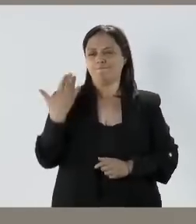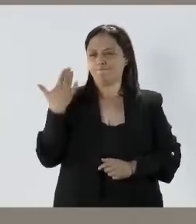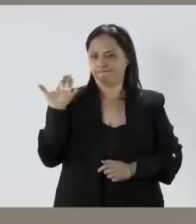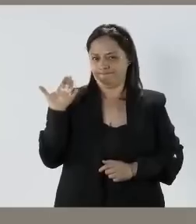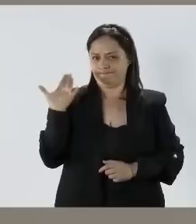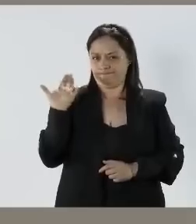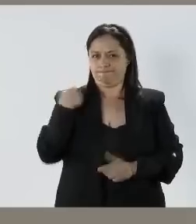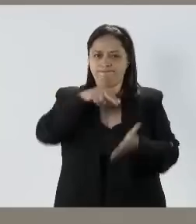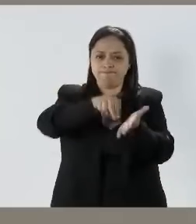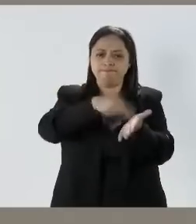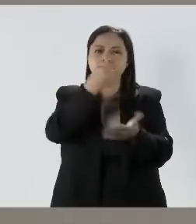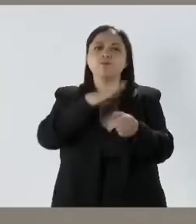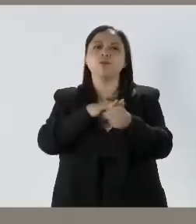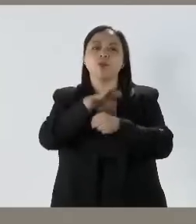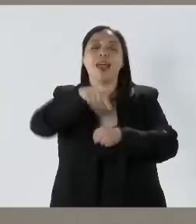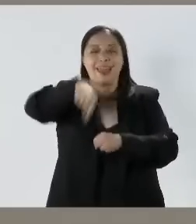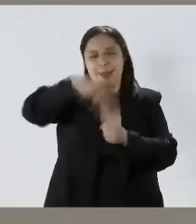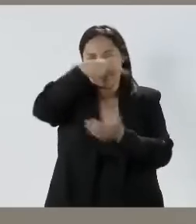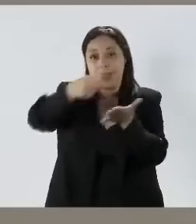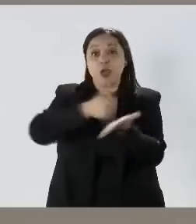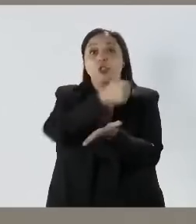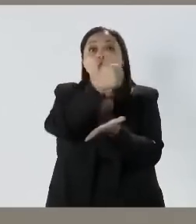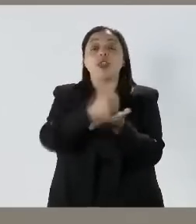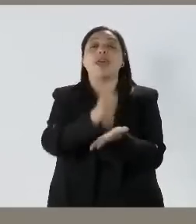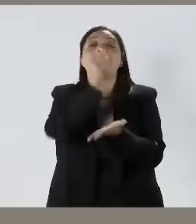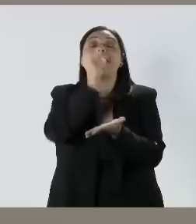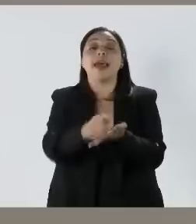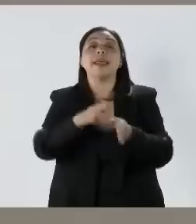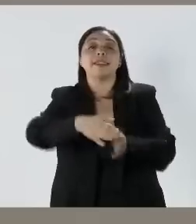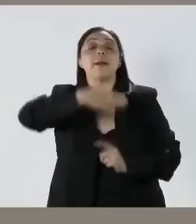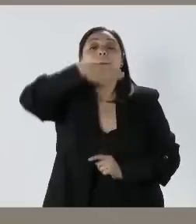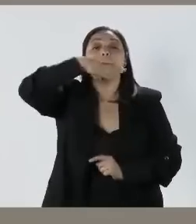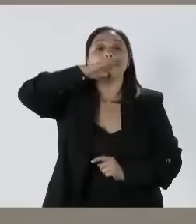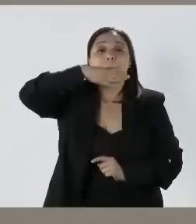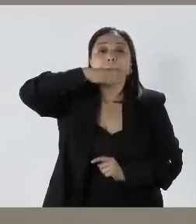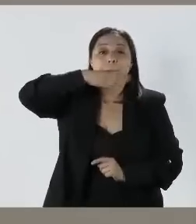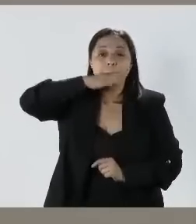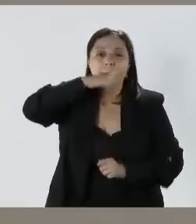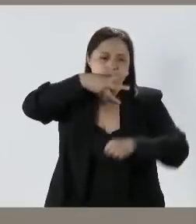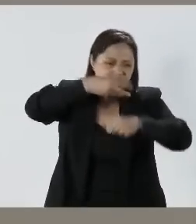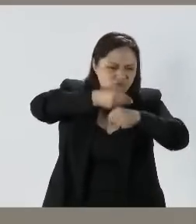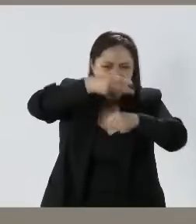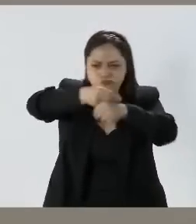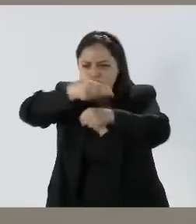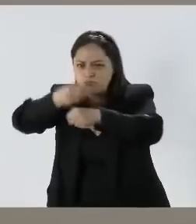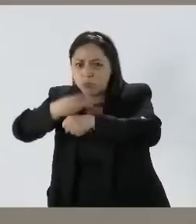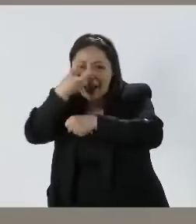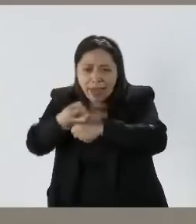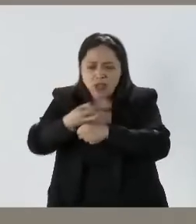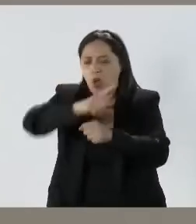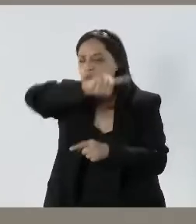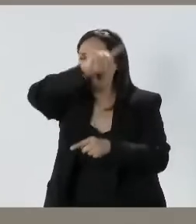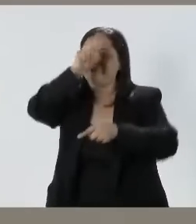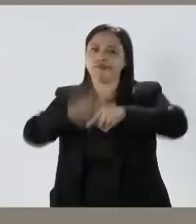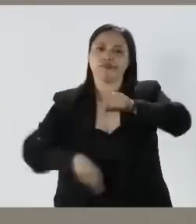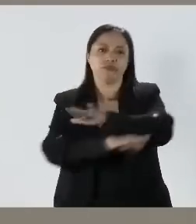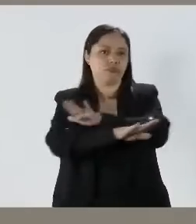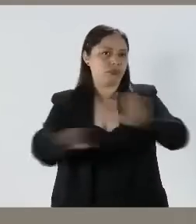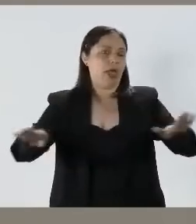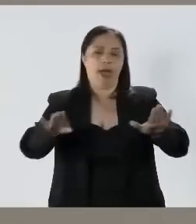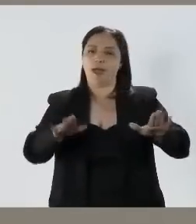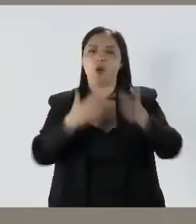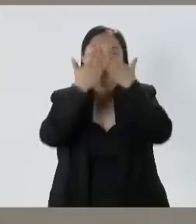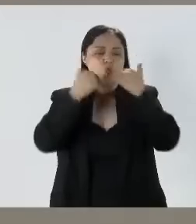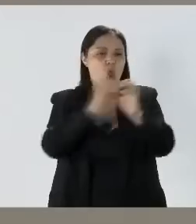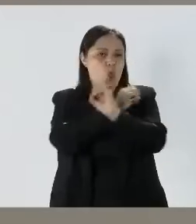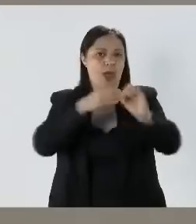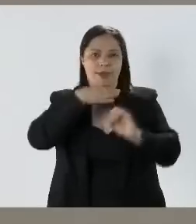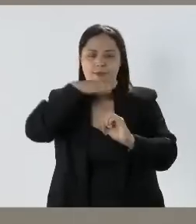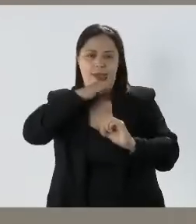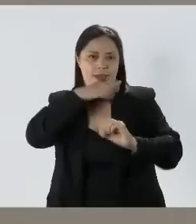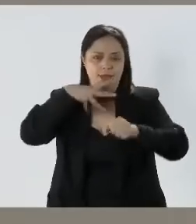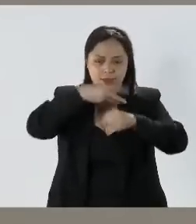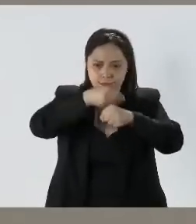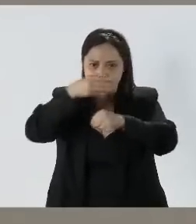declara nuestra ciudad libre de maíz genéticamente modificado y presentamos un plan de 11 acciones